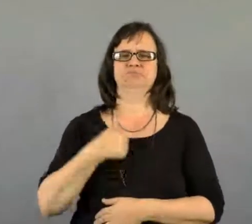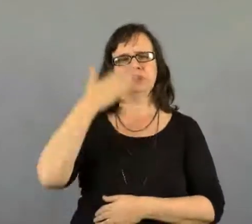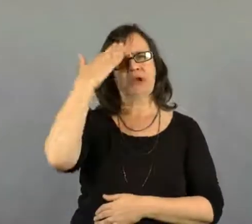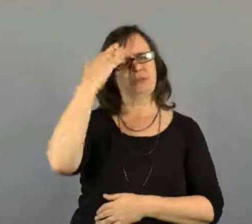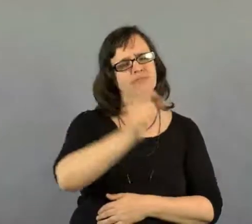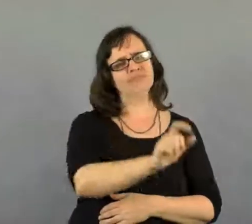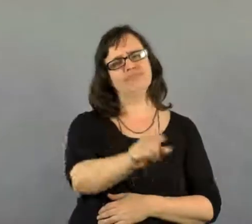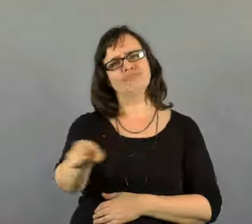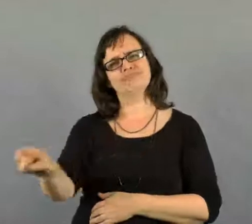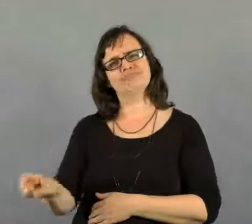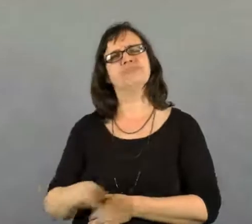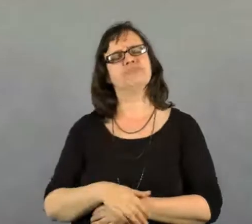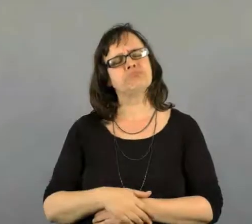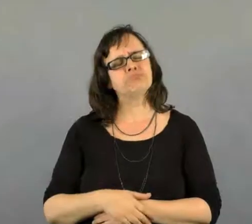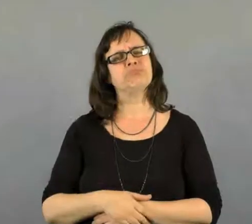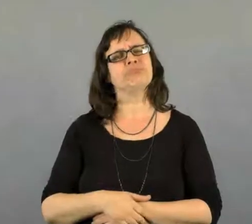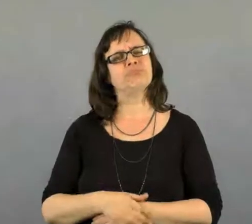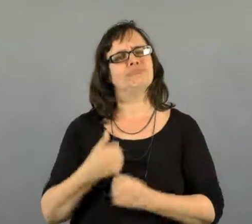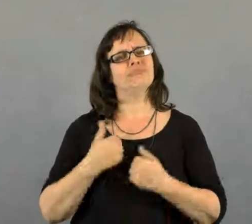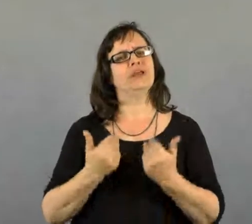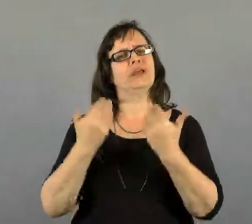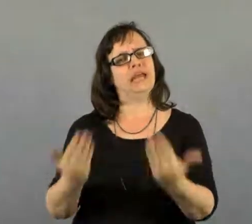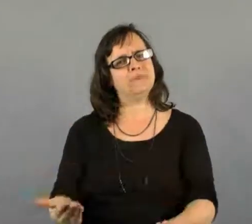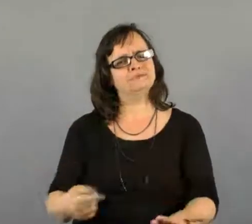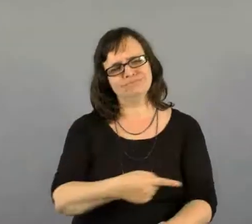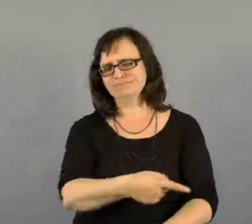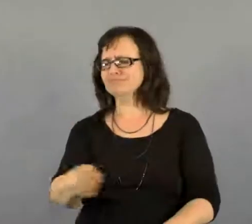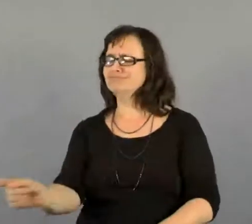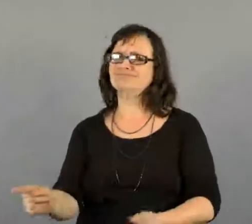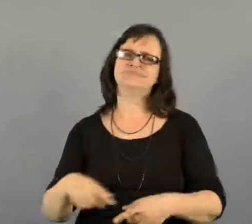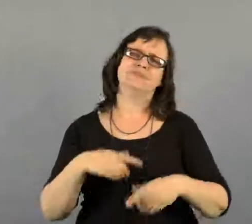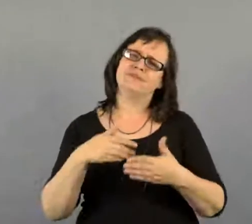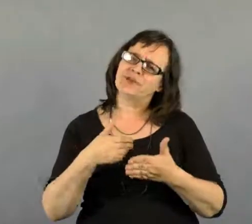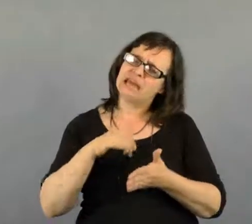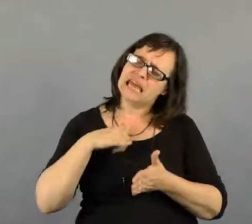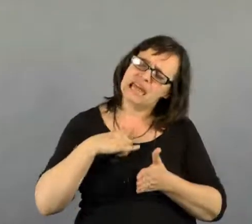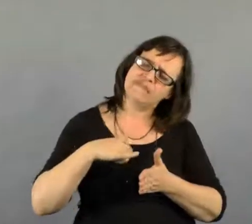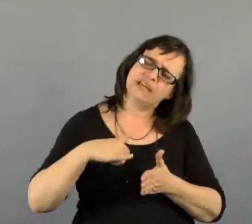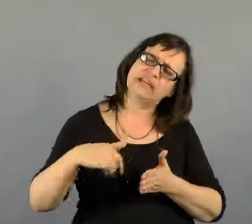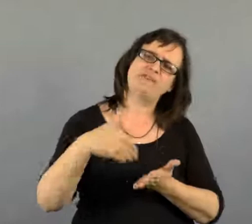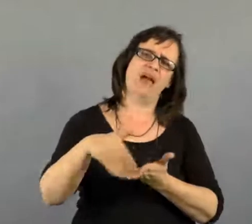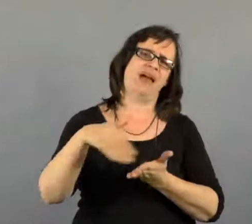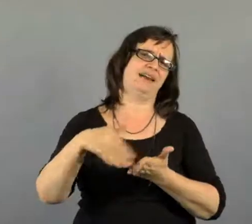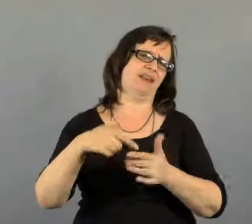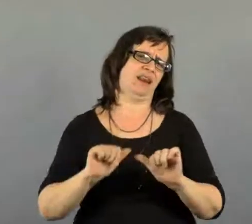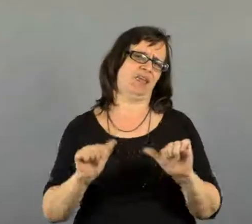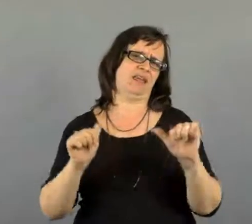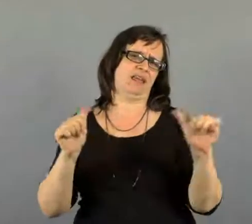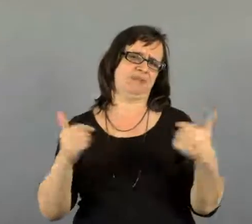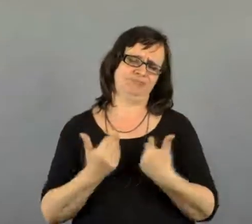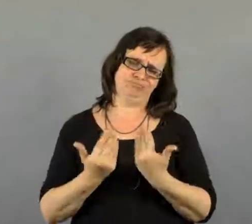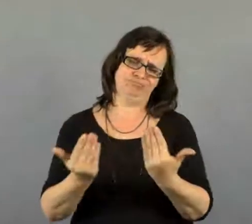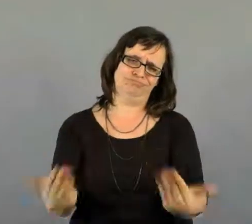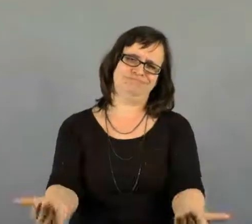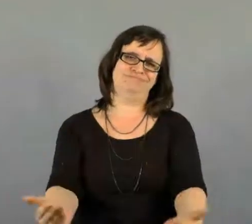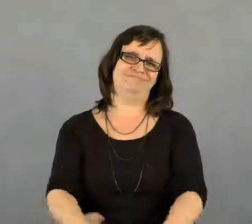Ich kenne sie und geben ihnen das ewige Leben